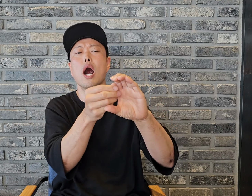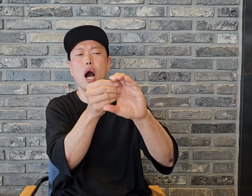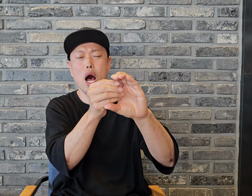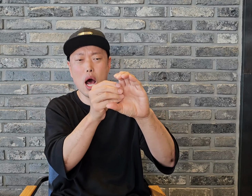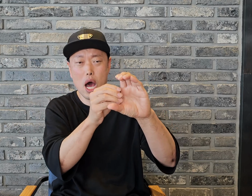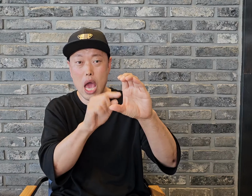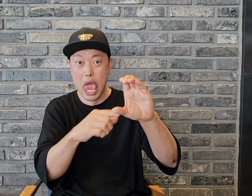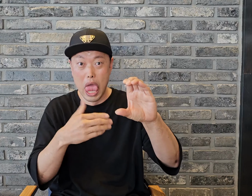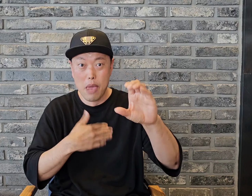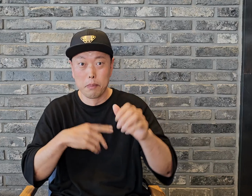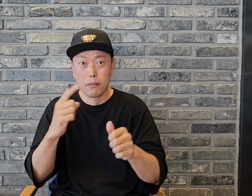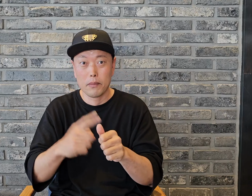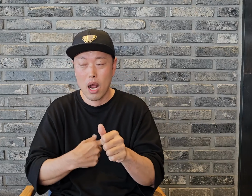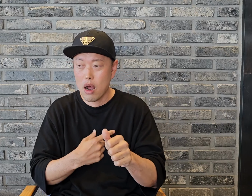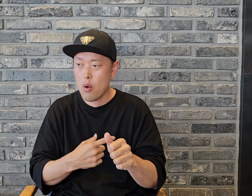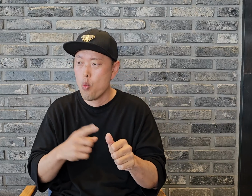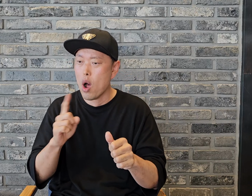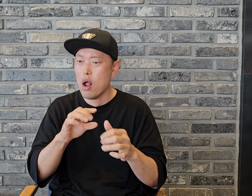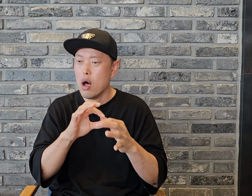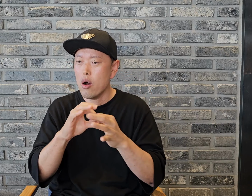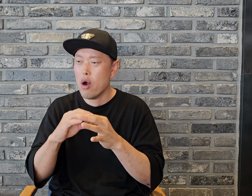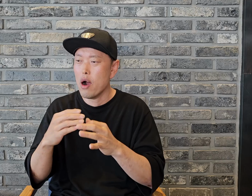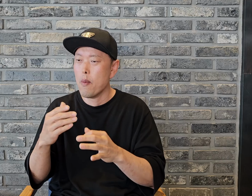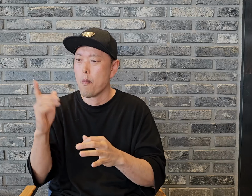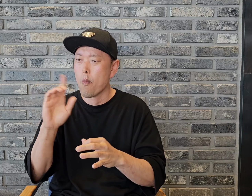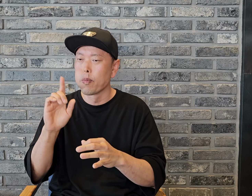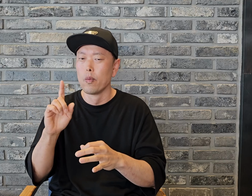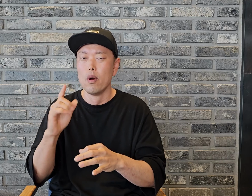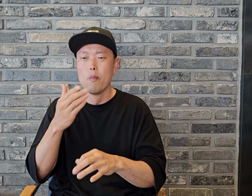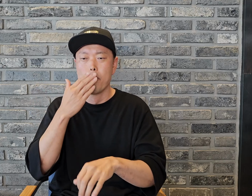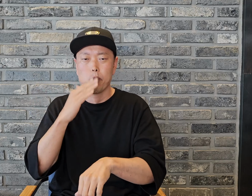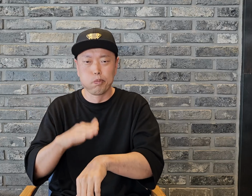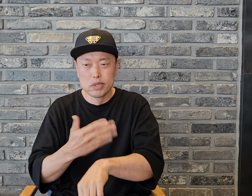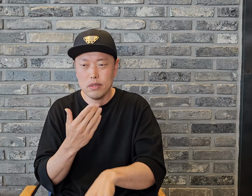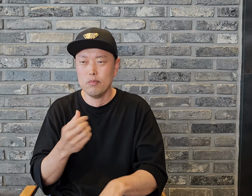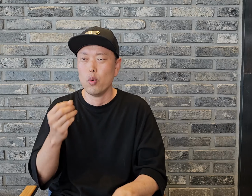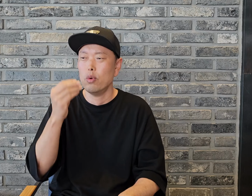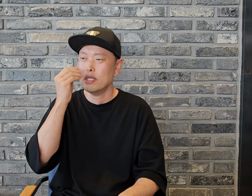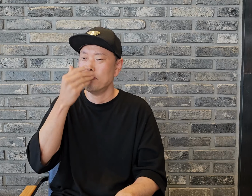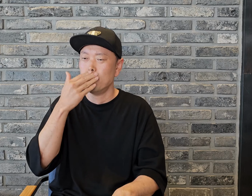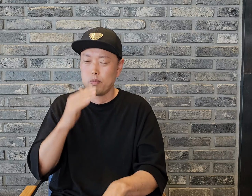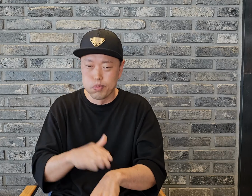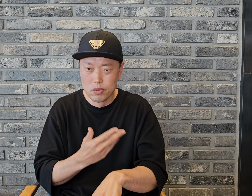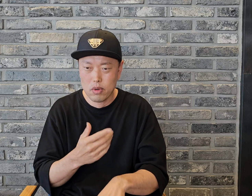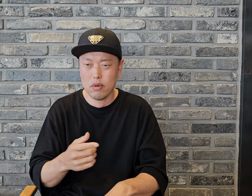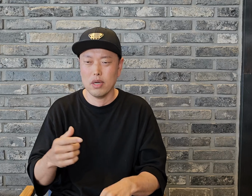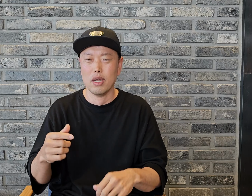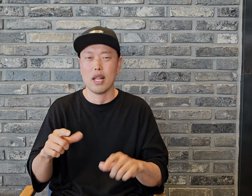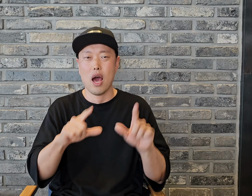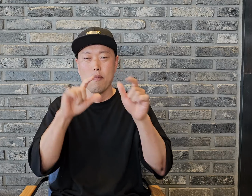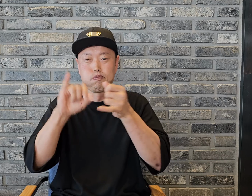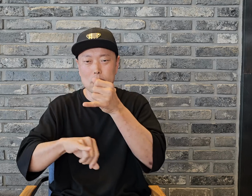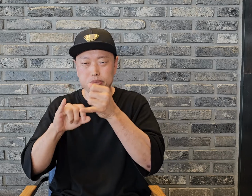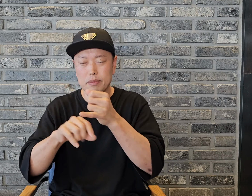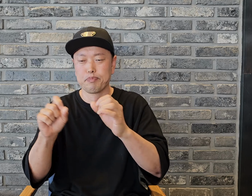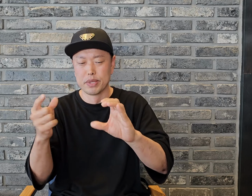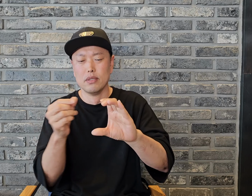보는 분들이 '아 그렇구나!' 하면서 진짜로 이해하게 되는 거죠 자연스레 먹는 게 문제였구나 기름기 많은 음식이 잘못이었구나, 생활방식이 잘못된 거였구나!